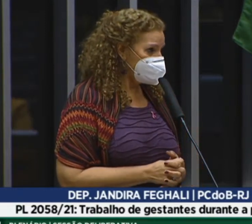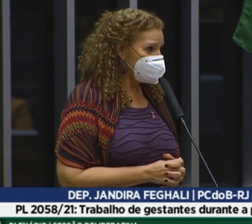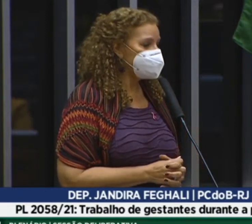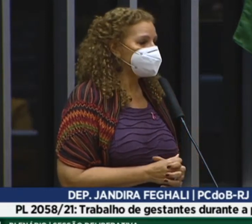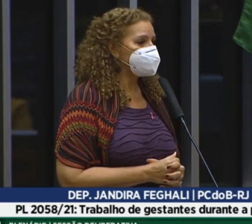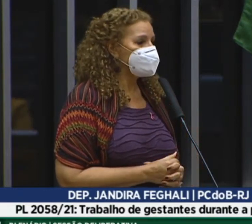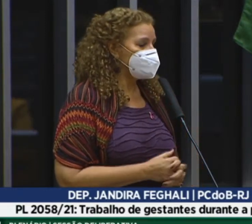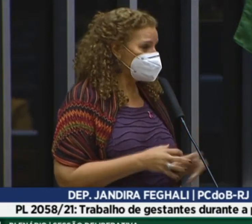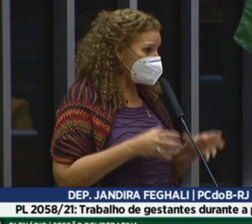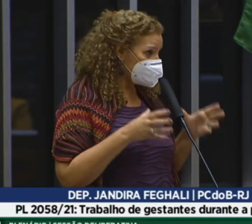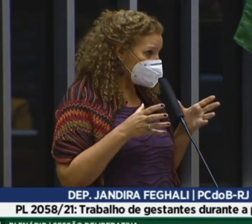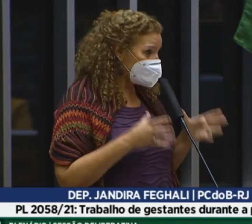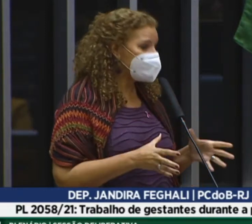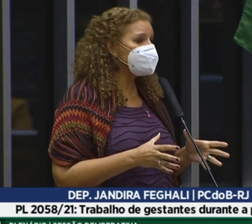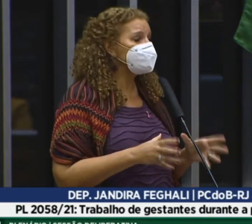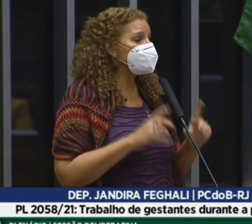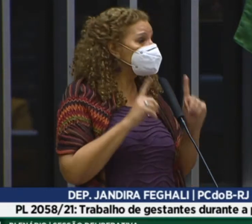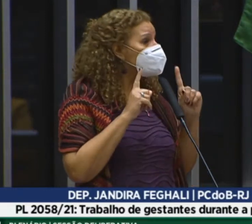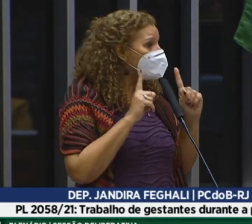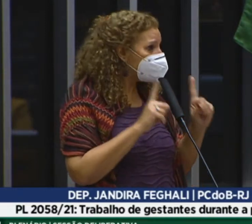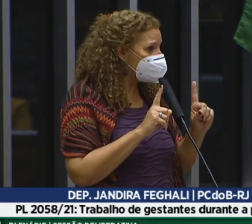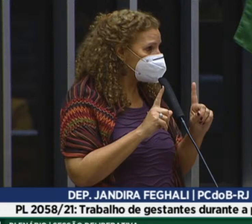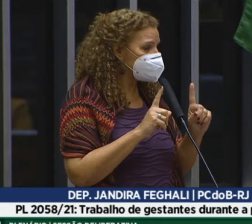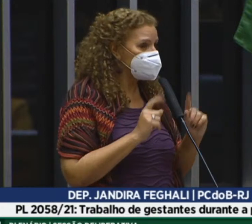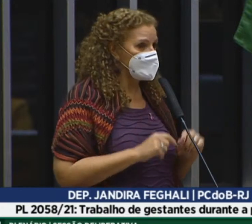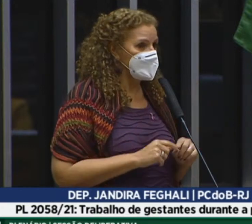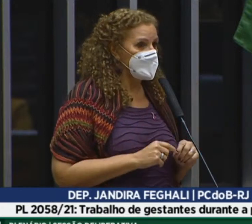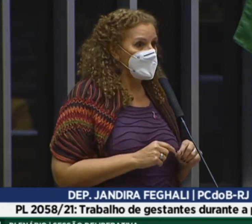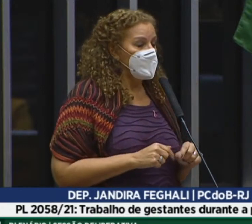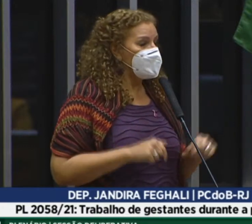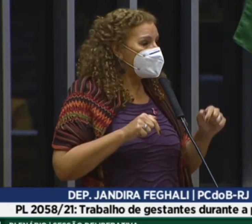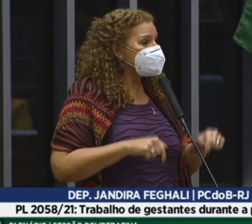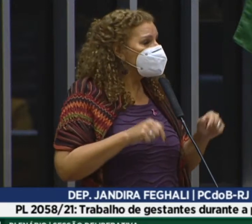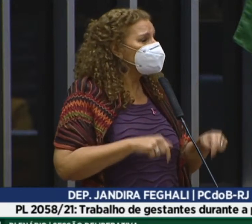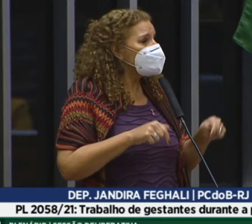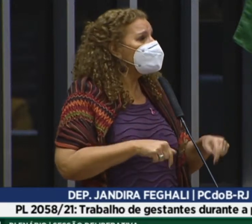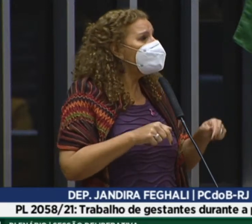MULHERES DA PANDEMIA. AS MULHERES GRÁVIDAS, E PUÉ RPERAS, O BRASIL FOI CAMPEÃO DE GRÁVIDAS E PUÉRPERAS NA